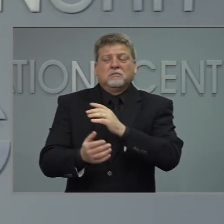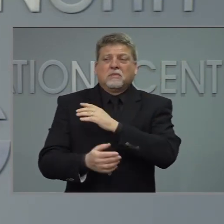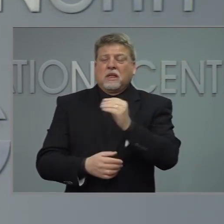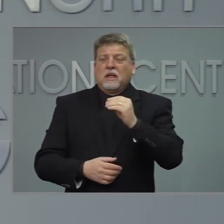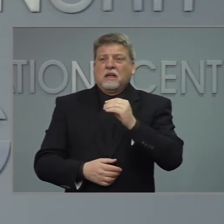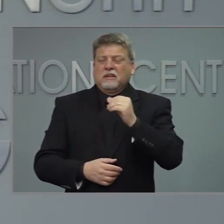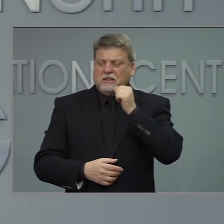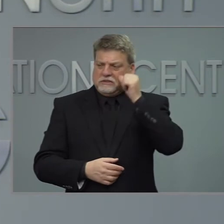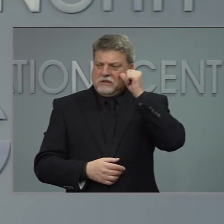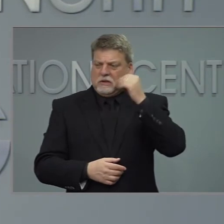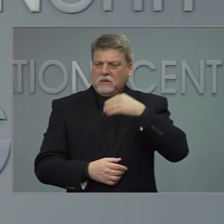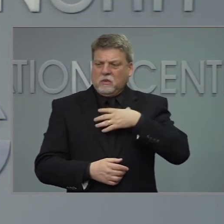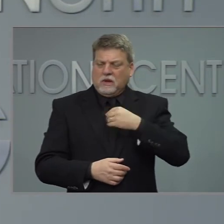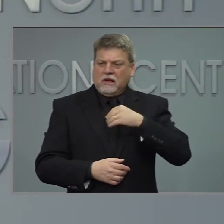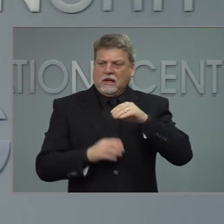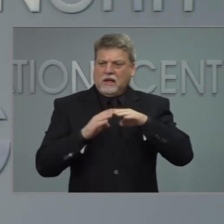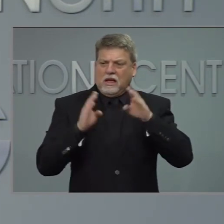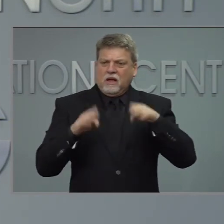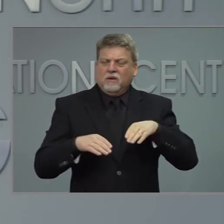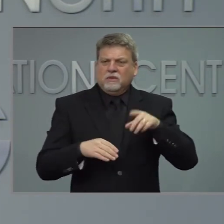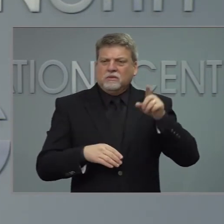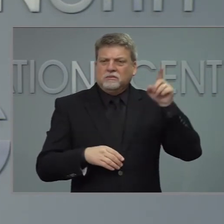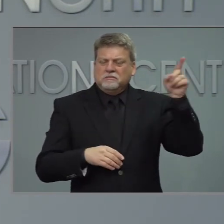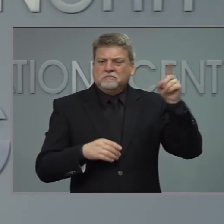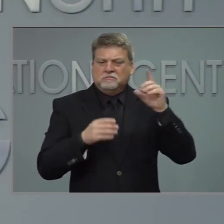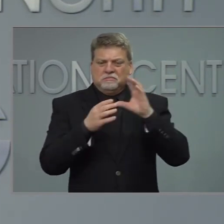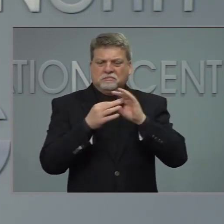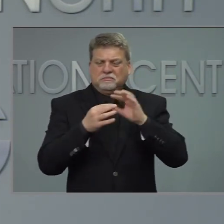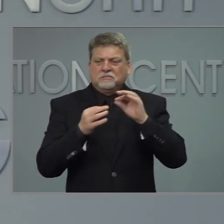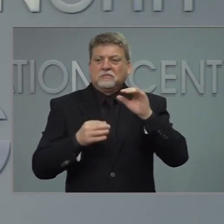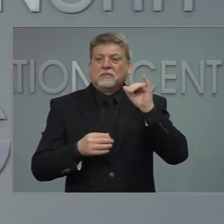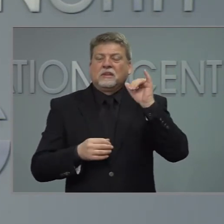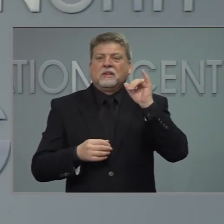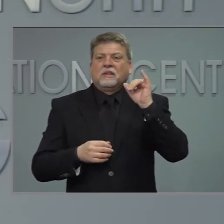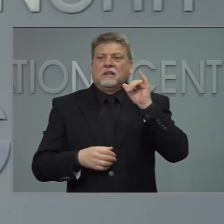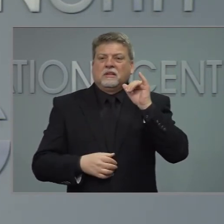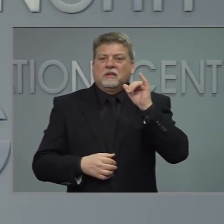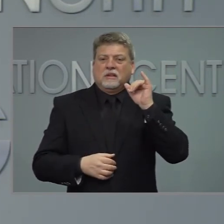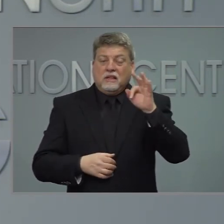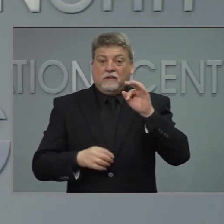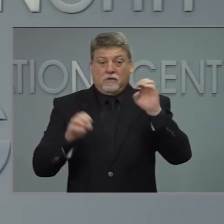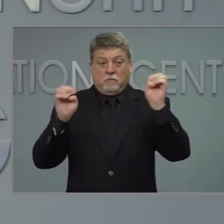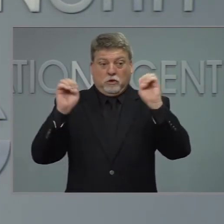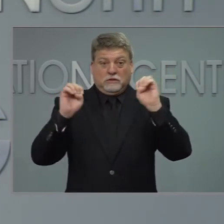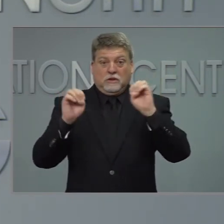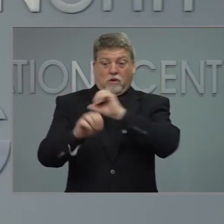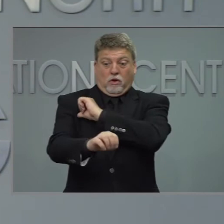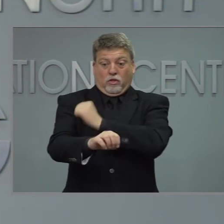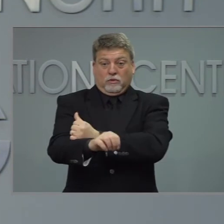Johnson Johnson esta semana el día de ayer en la Casa Blanca.